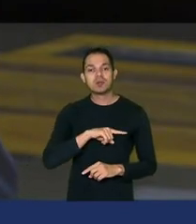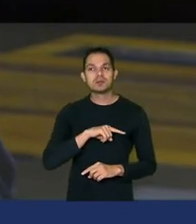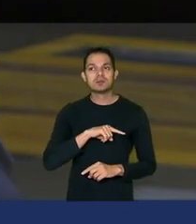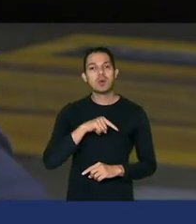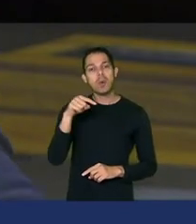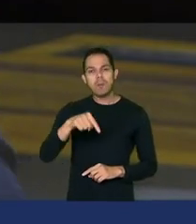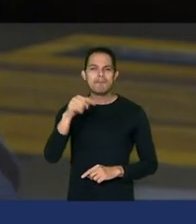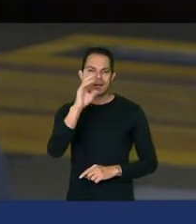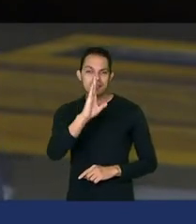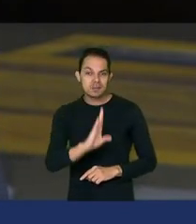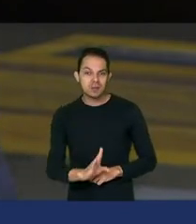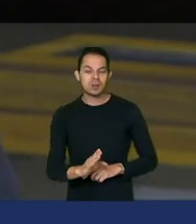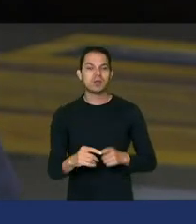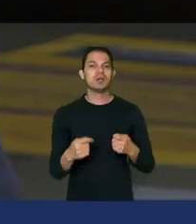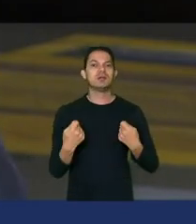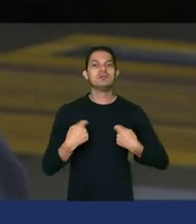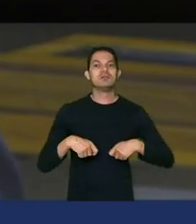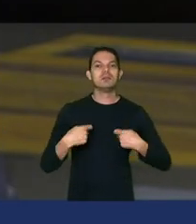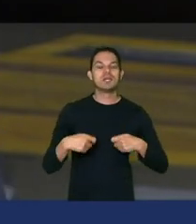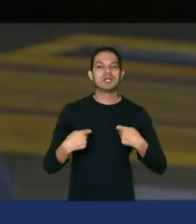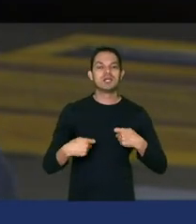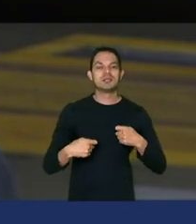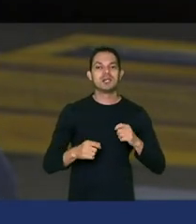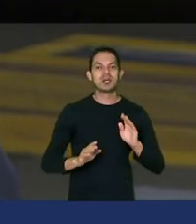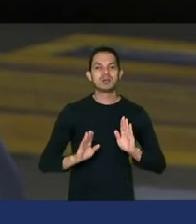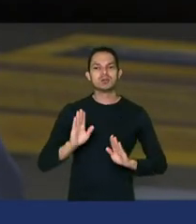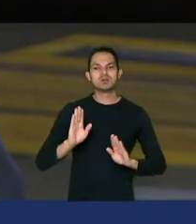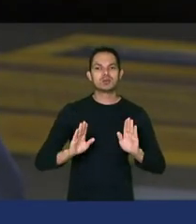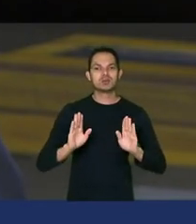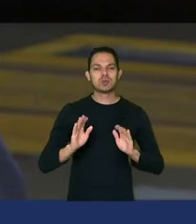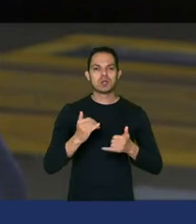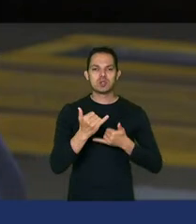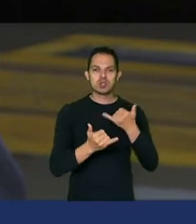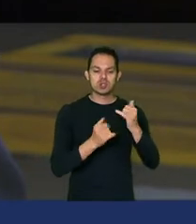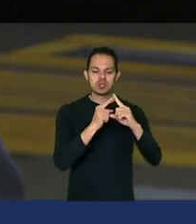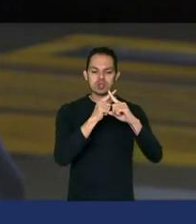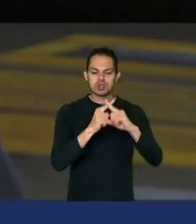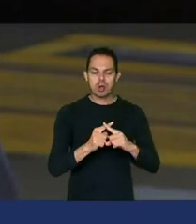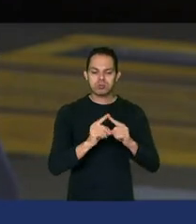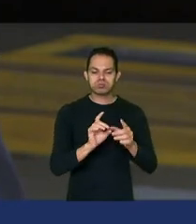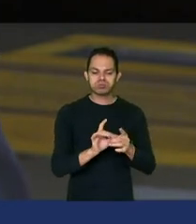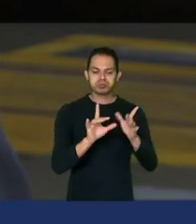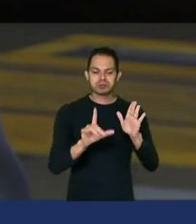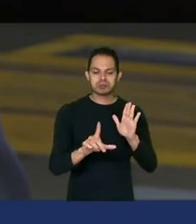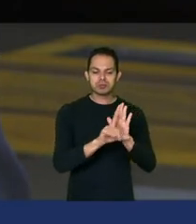MEU VER ISSO TRAZ UM PREJUÍZO MUITO GRANDE. PORQUE NÓS NECESSITAMOS QUE ESSE PROCESSO DE LEGALIZAÇÃO DOS JOGOS